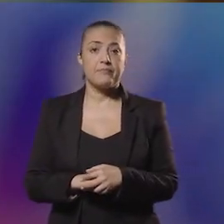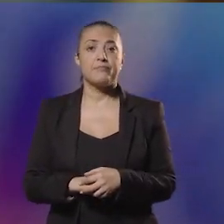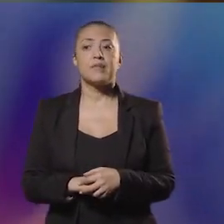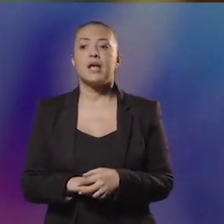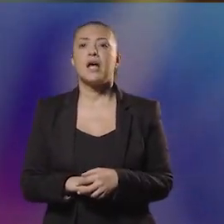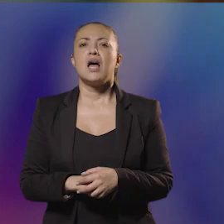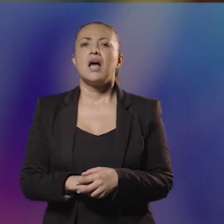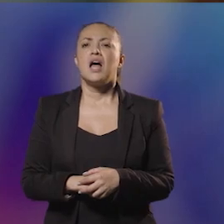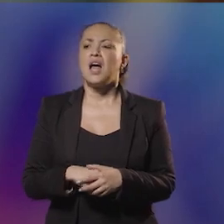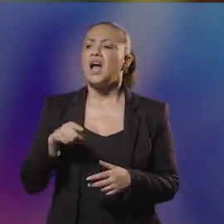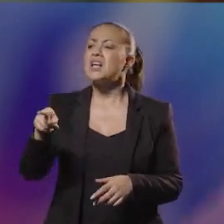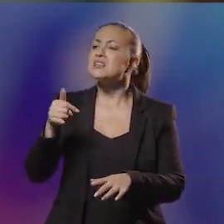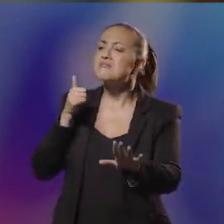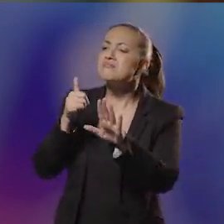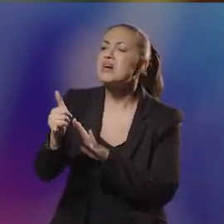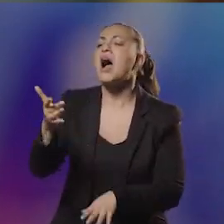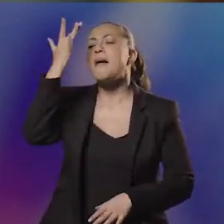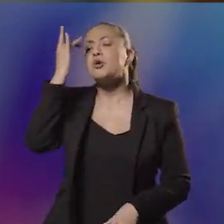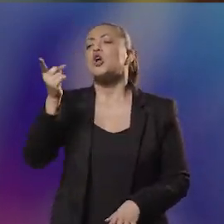Si te violaron, ¿por qué estabas en la calle?